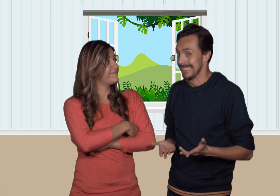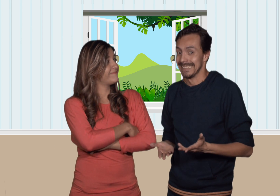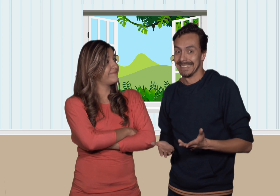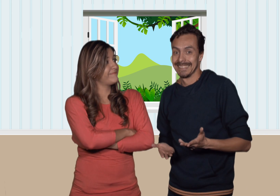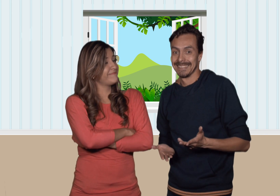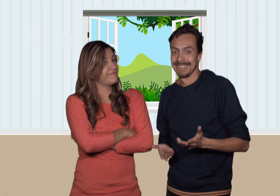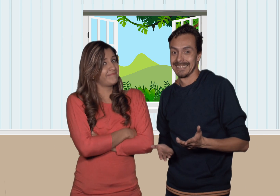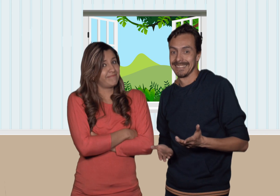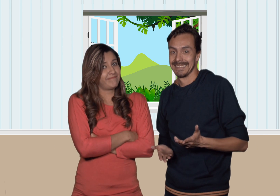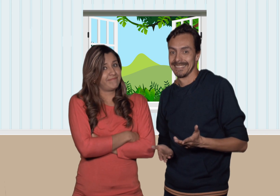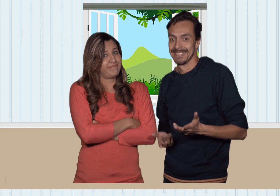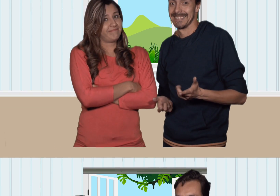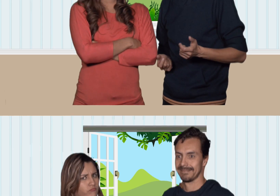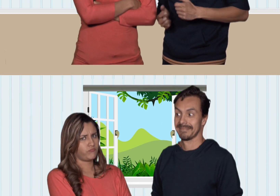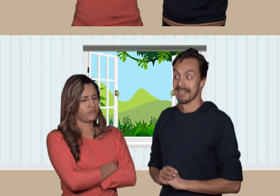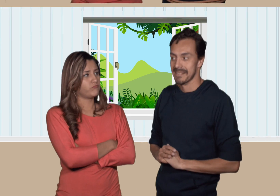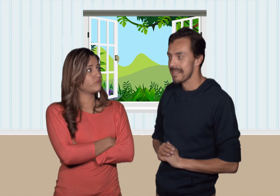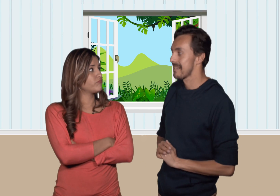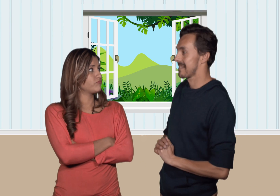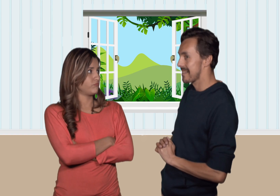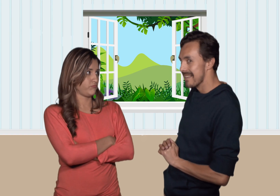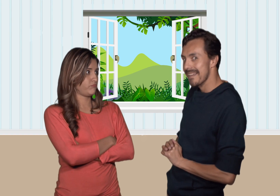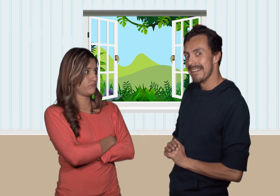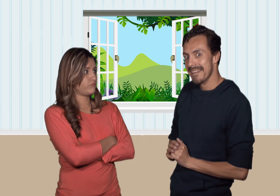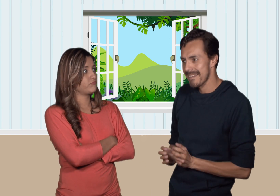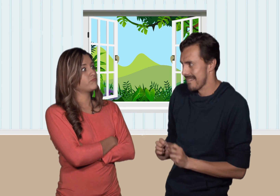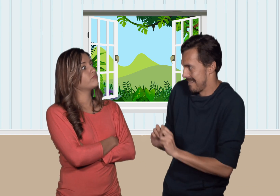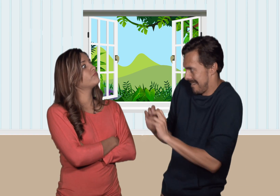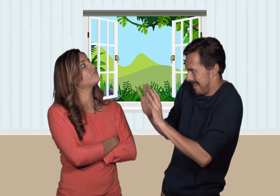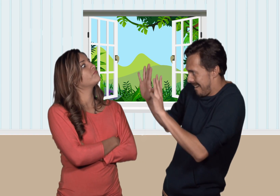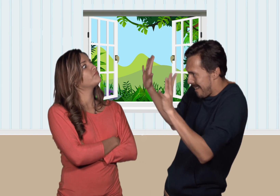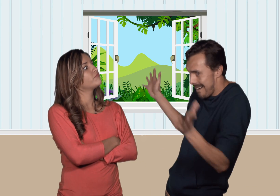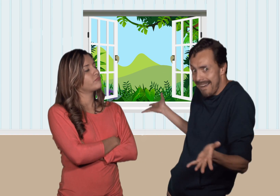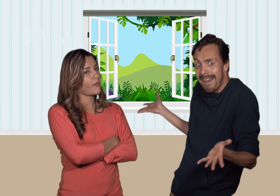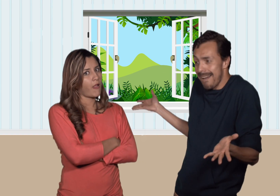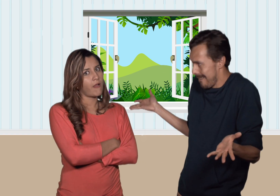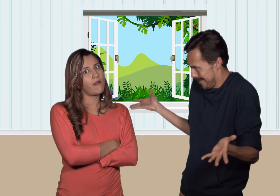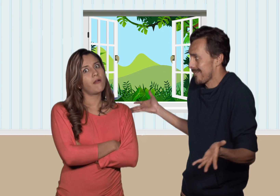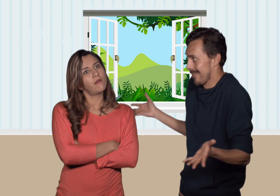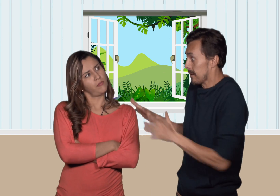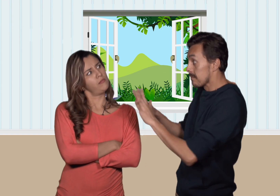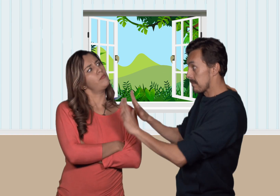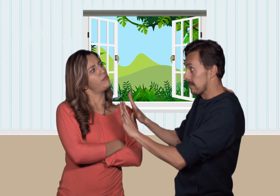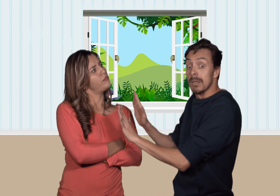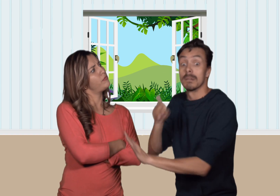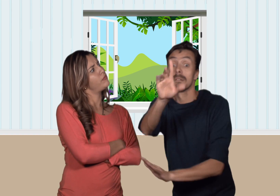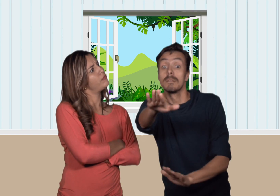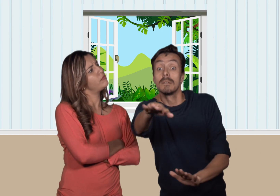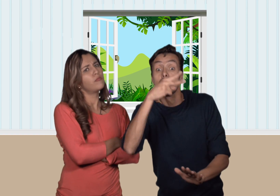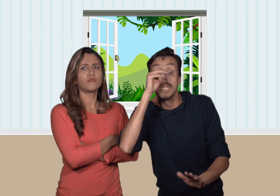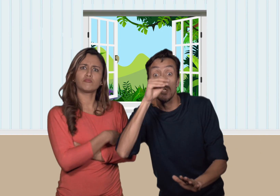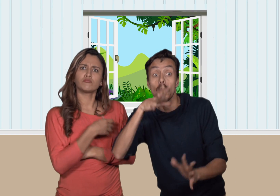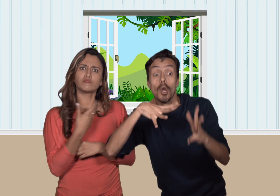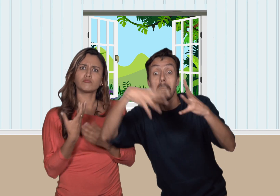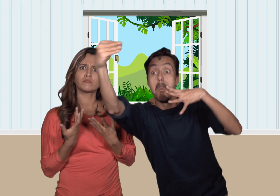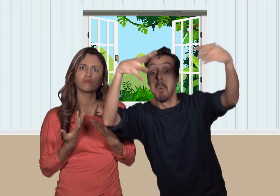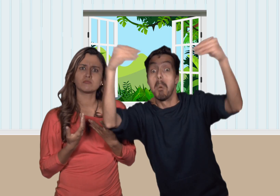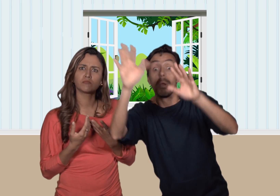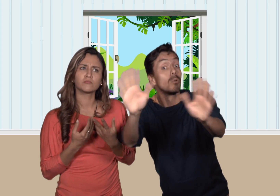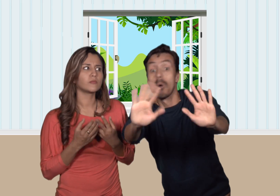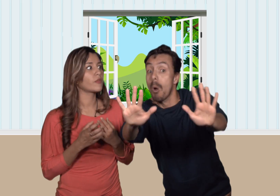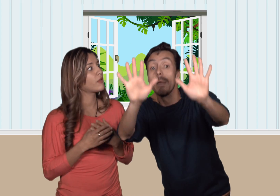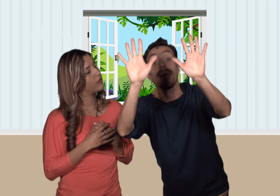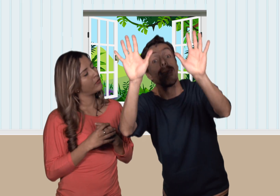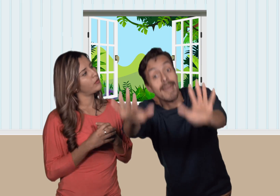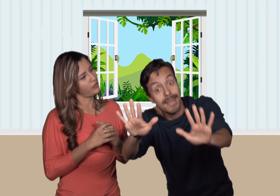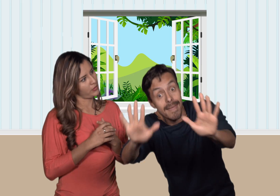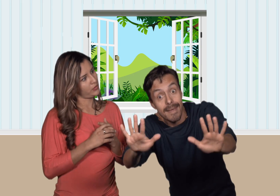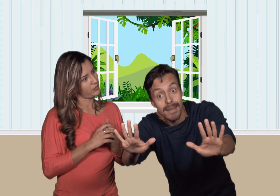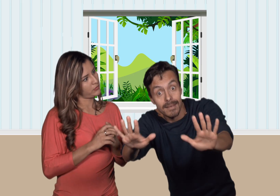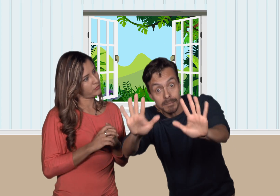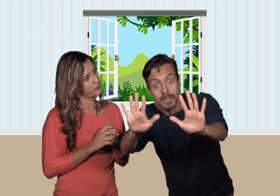¡Sí, claro que sí! Pero ¡esperen! Niños, aún no se vayan.